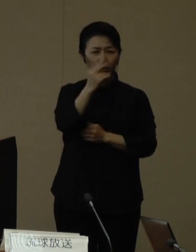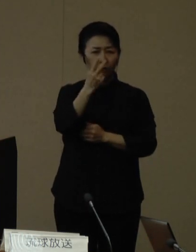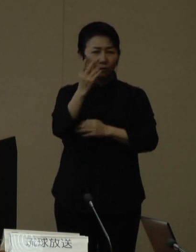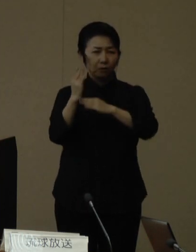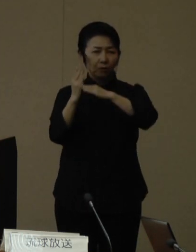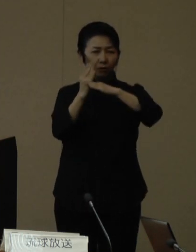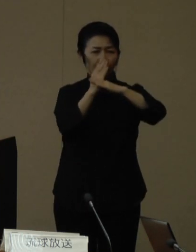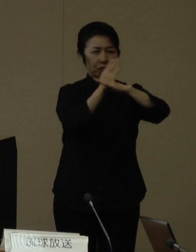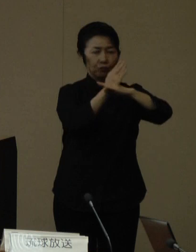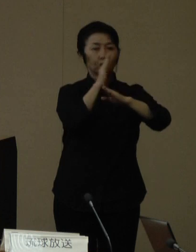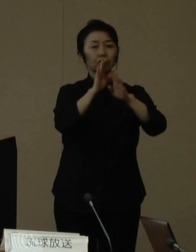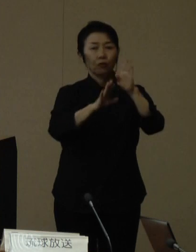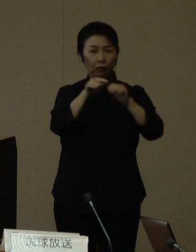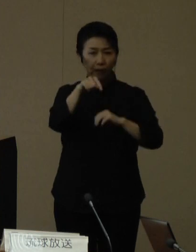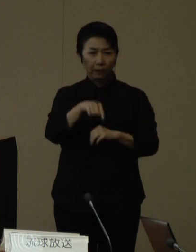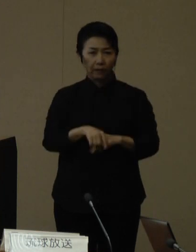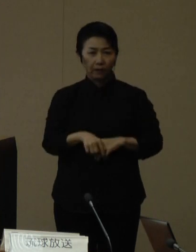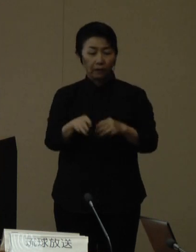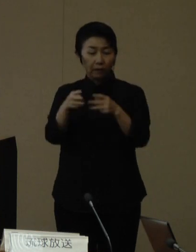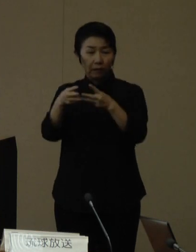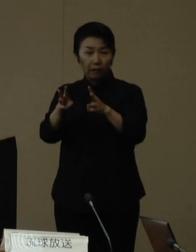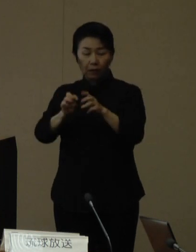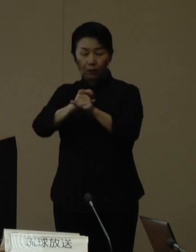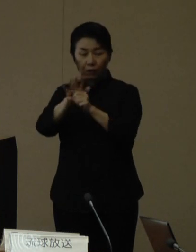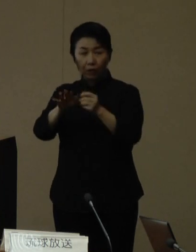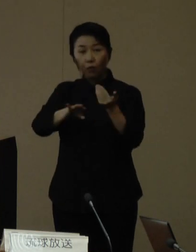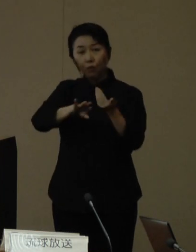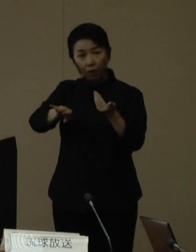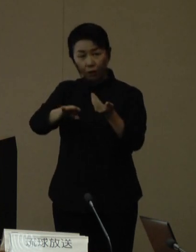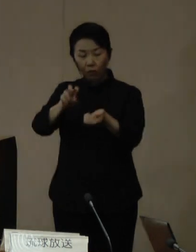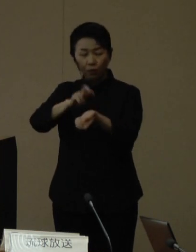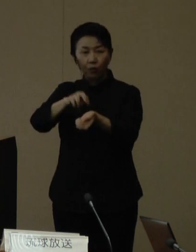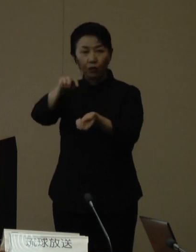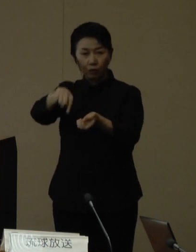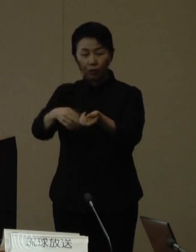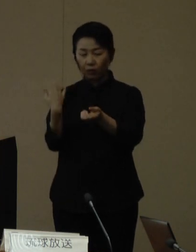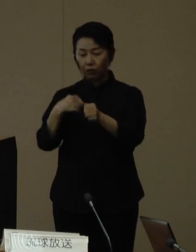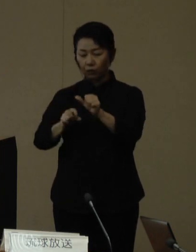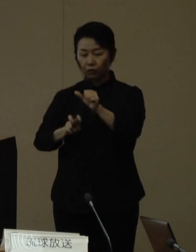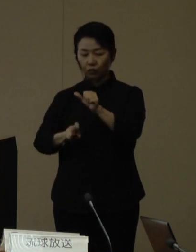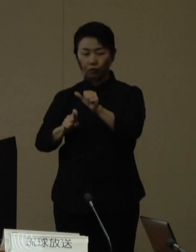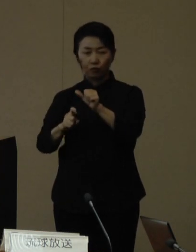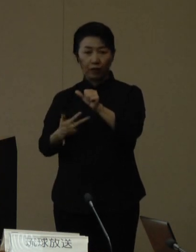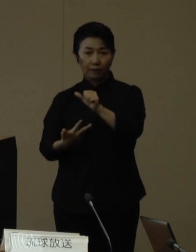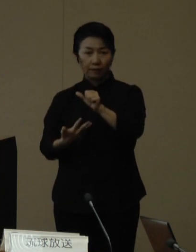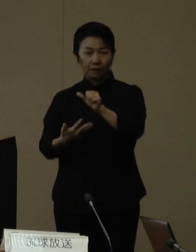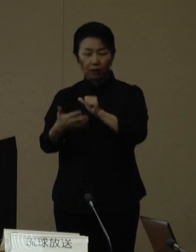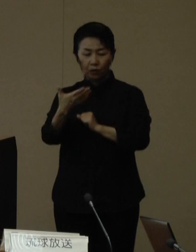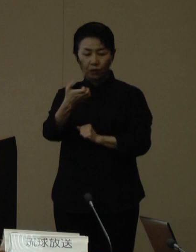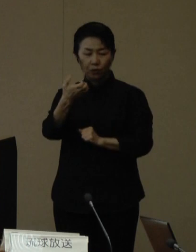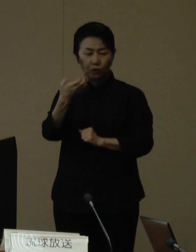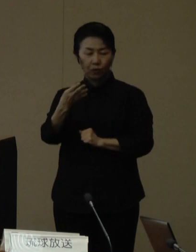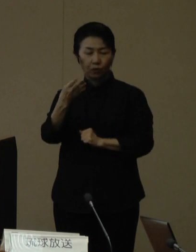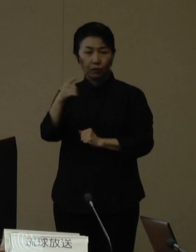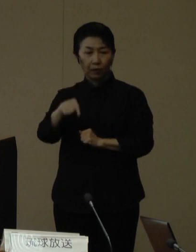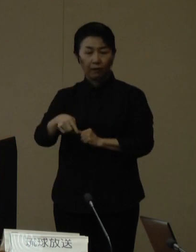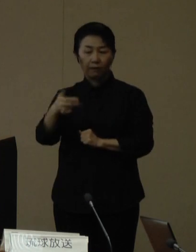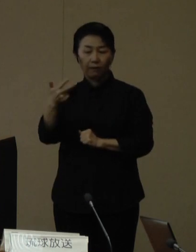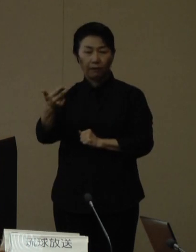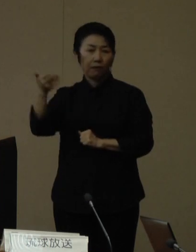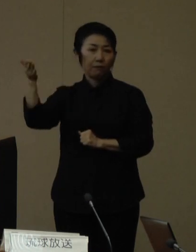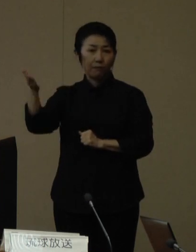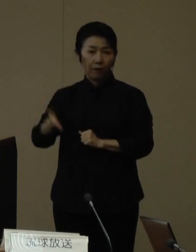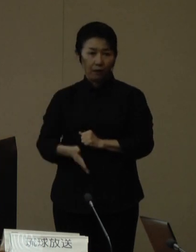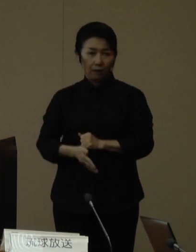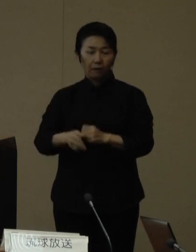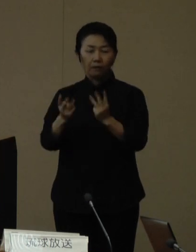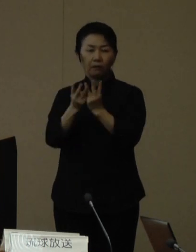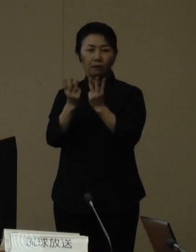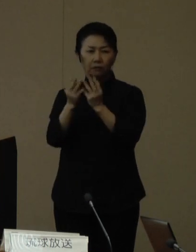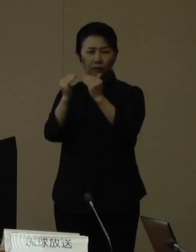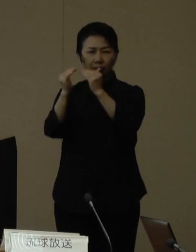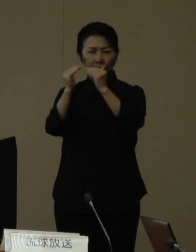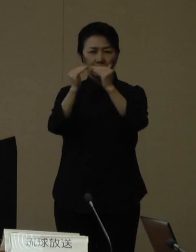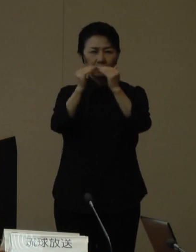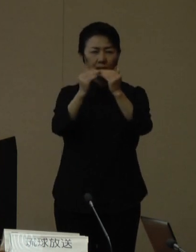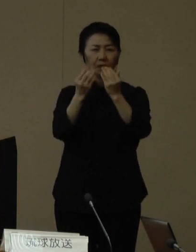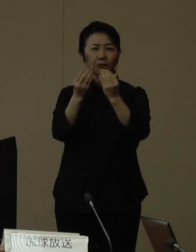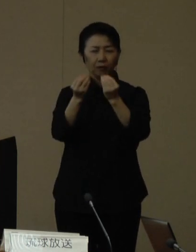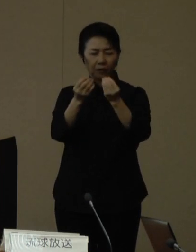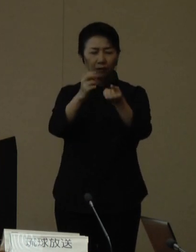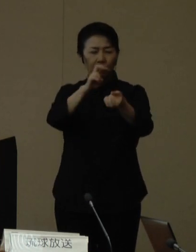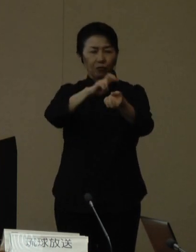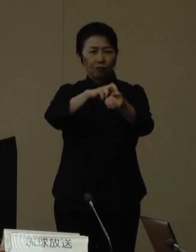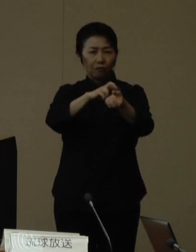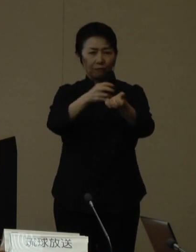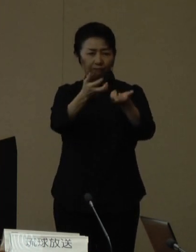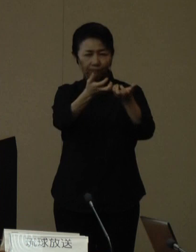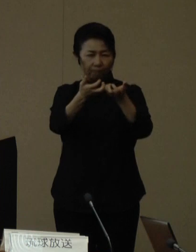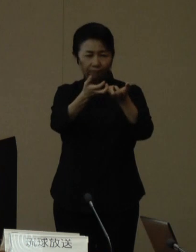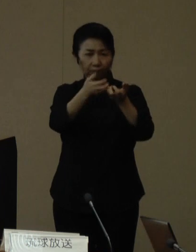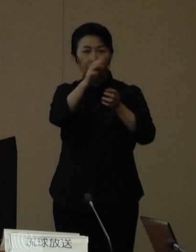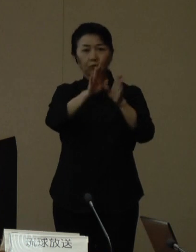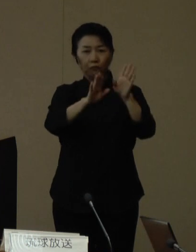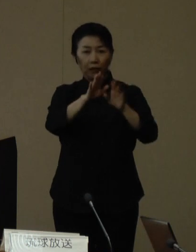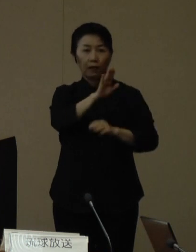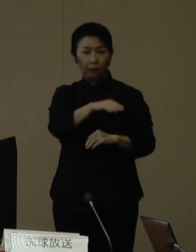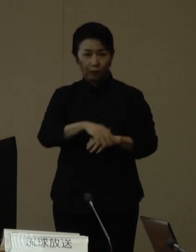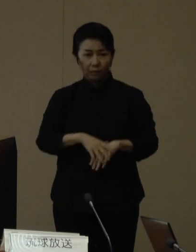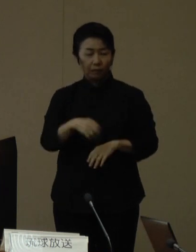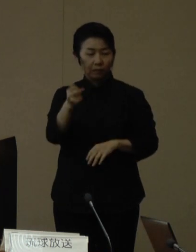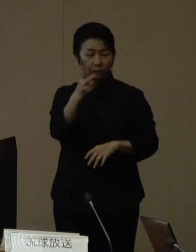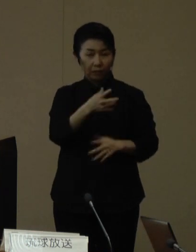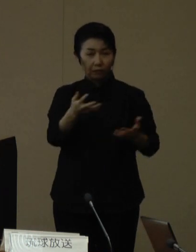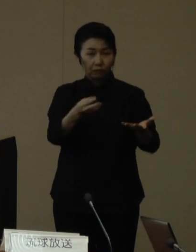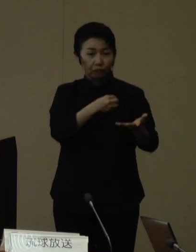また、非コロナの病床使用率も5月18日時点で94.7％と非常に高い状態が続いており、医療のひっ迫が続いています。 また医療従事者の休職者も多くなり、